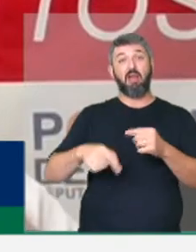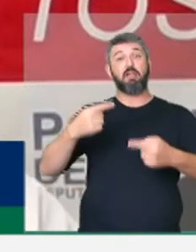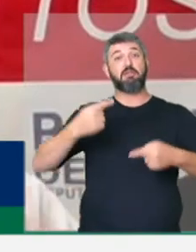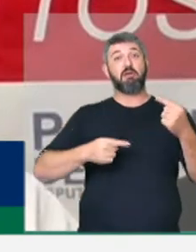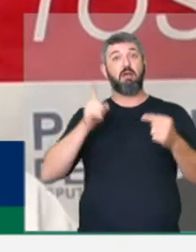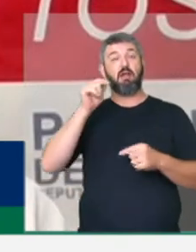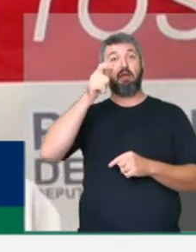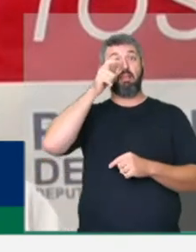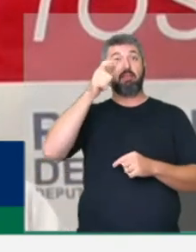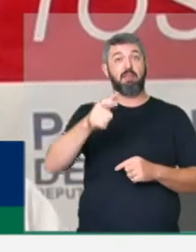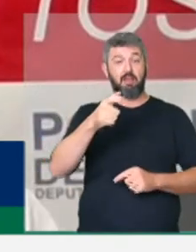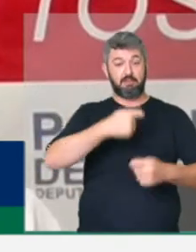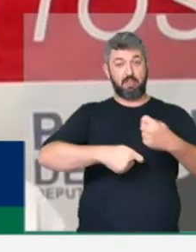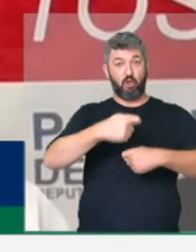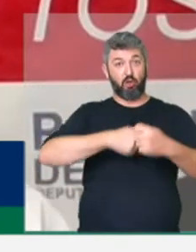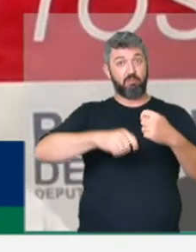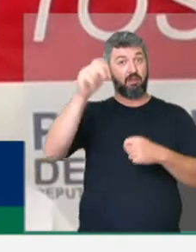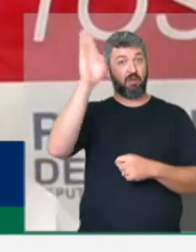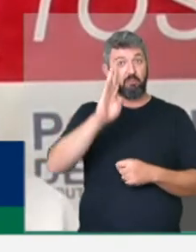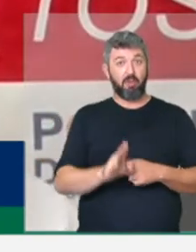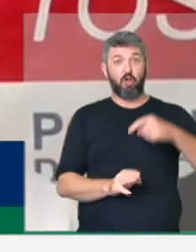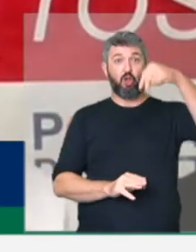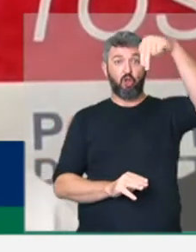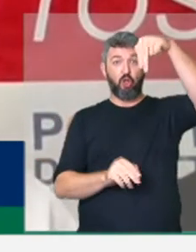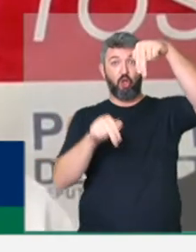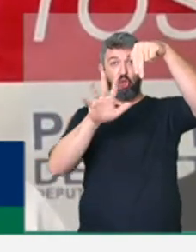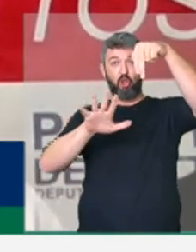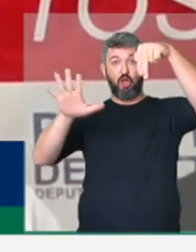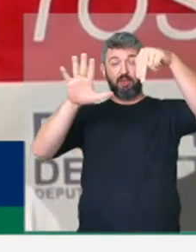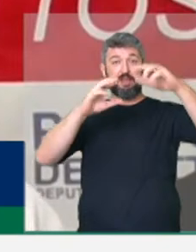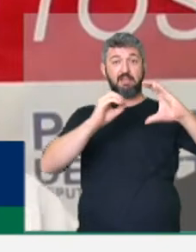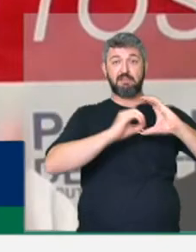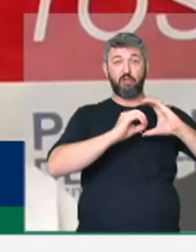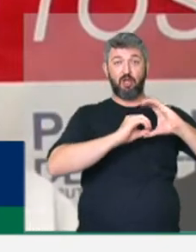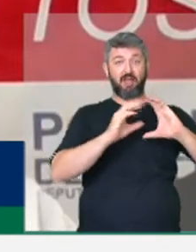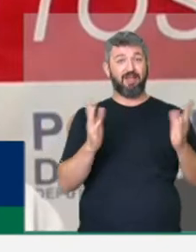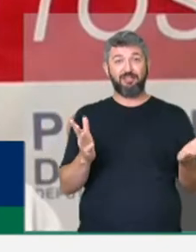GOVERNO, SÓ QUE O RELATOR TRANSFORMOU A MEDIDA PROVISÓRIA NISSO AÍ EM BENESSES, EM FAVORES QUE NÃO ESTÁ MUITO ESCLARECIDO. É